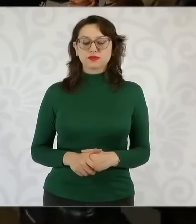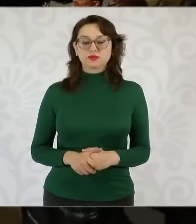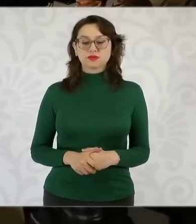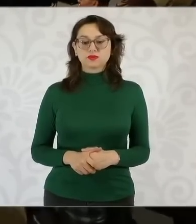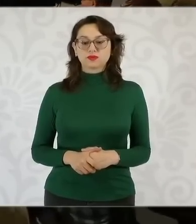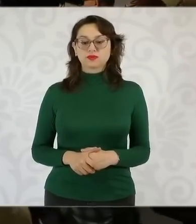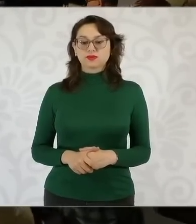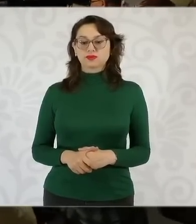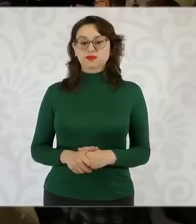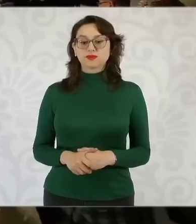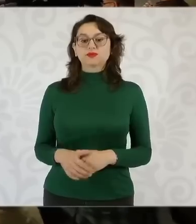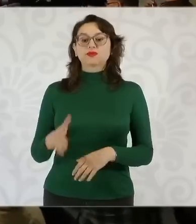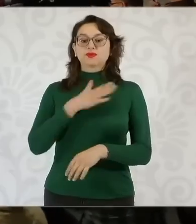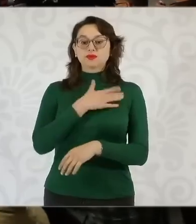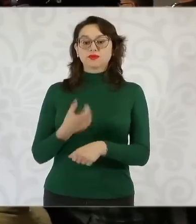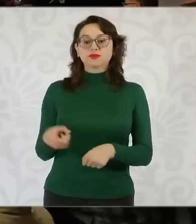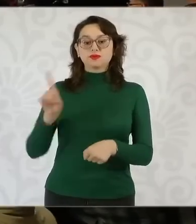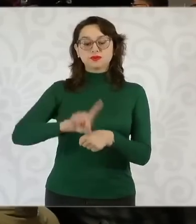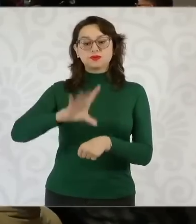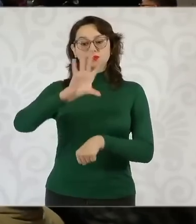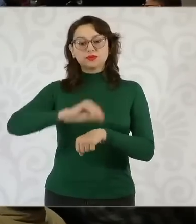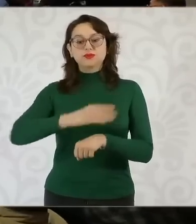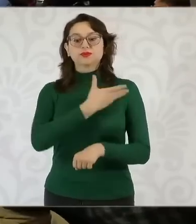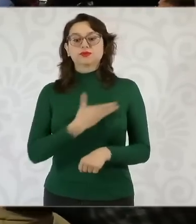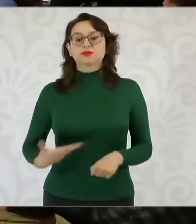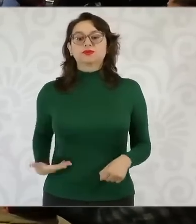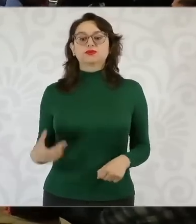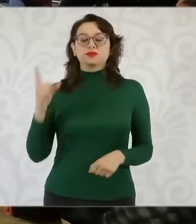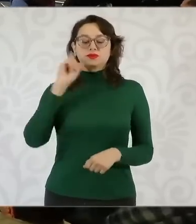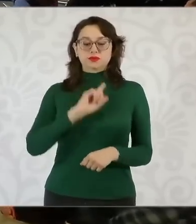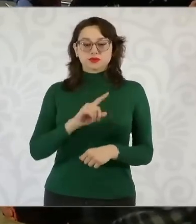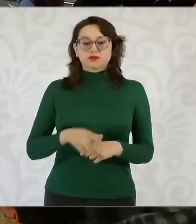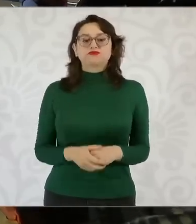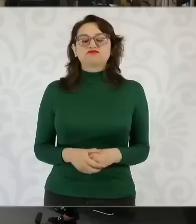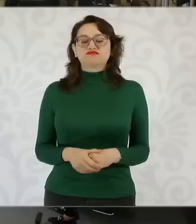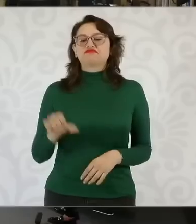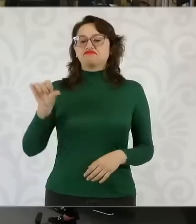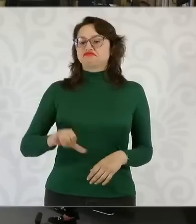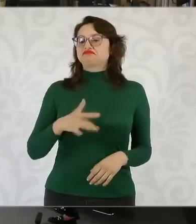Buenos días con su permiso presidenta bueno Hoy estamos muy contentos de poder anunciar